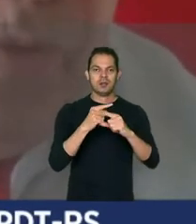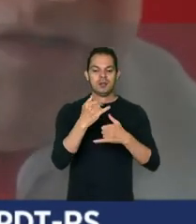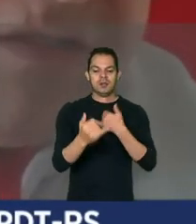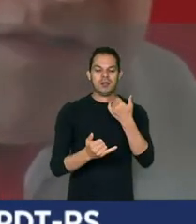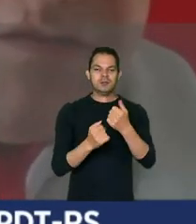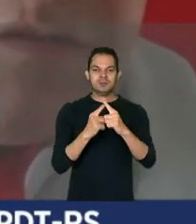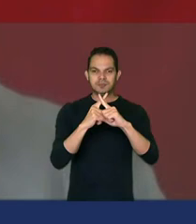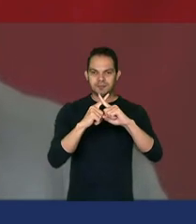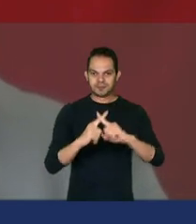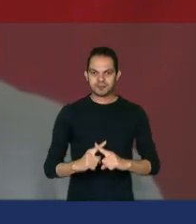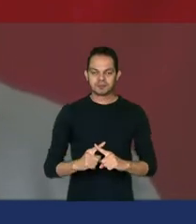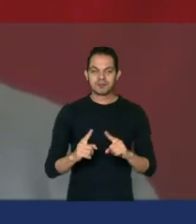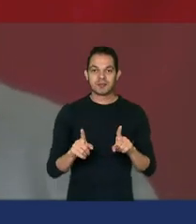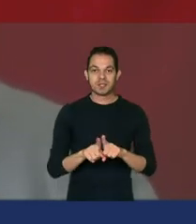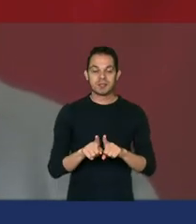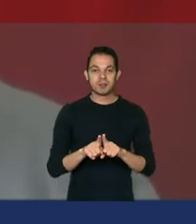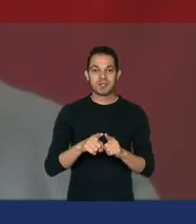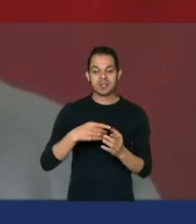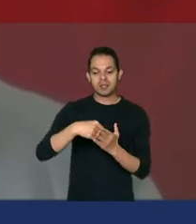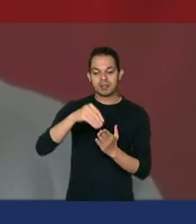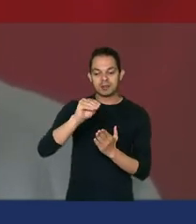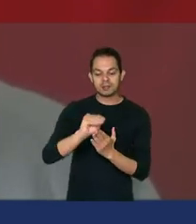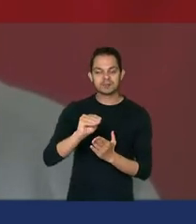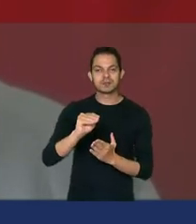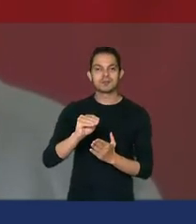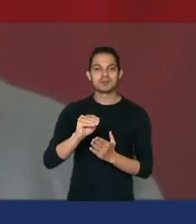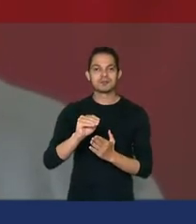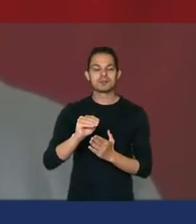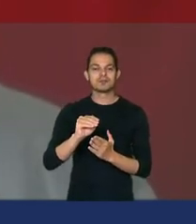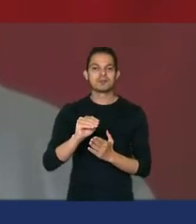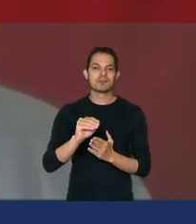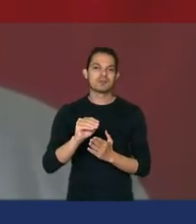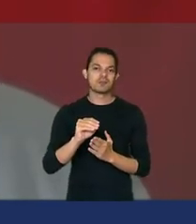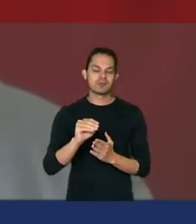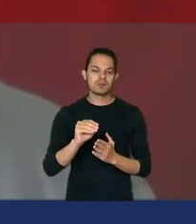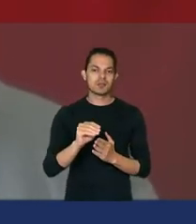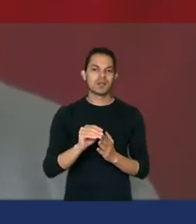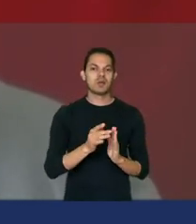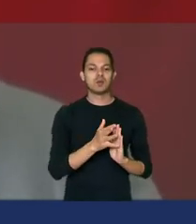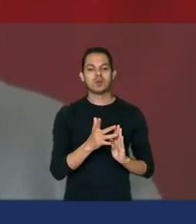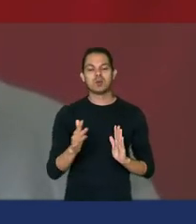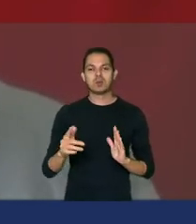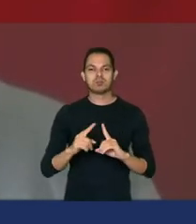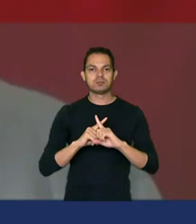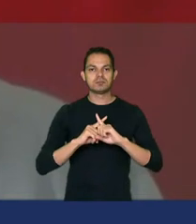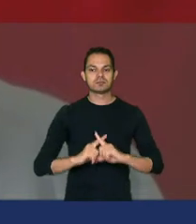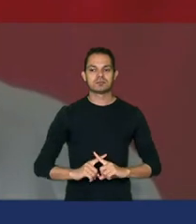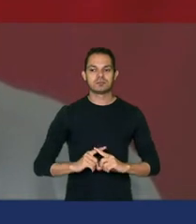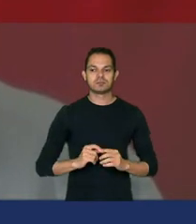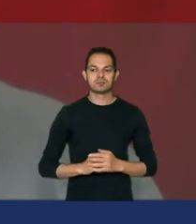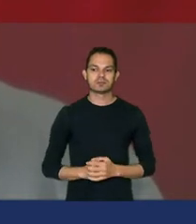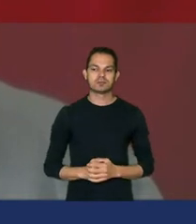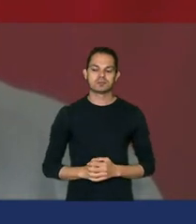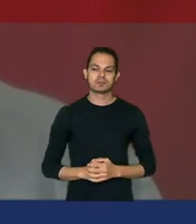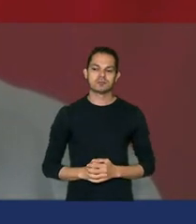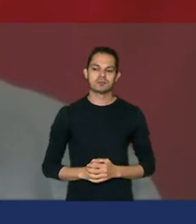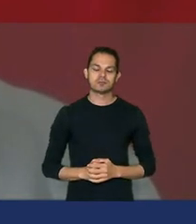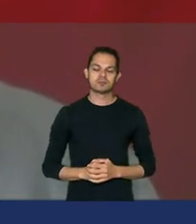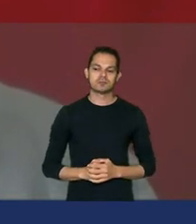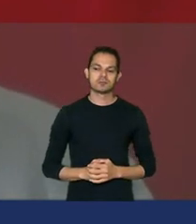A EXPEDIÇÃO DE LICENÇA PARA OPERAÇÃO DE JOGOS E APOSTAS COM EXIGÊNCIA PRÉVIA DE PROCEDIMENTO COMPETITIVO. OU